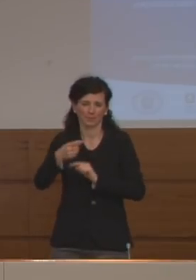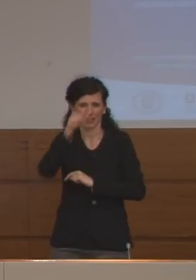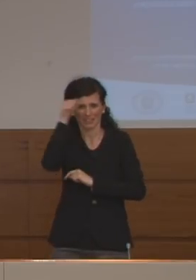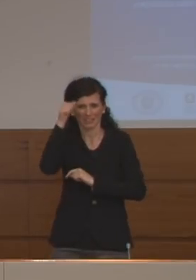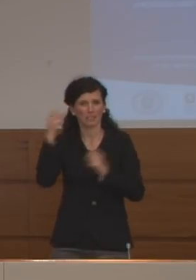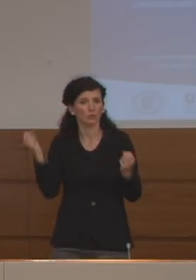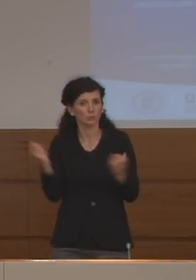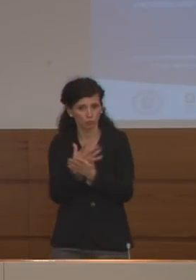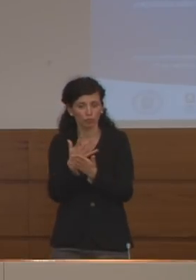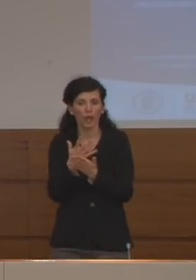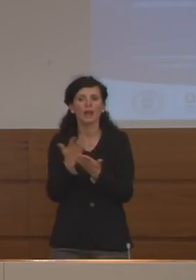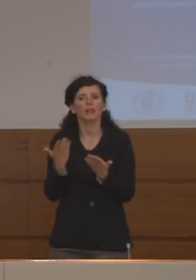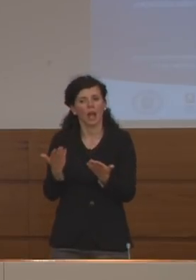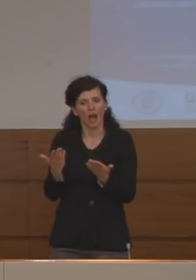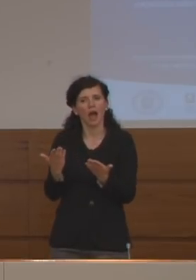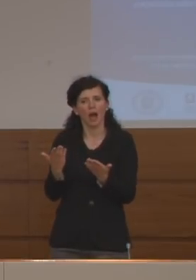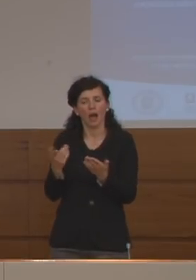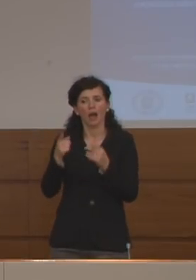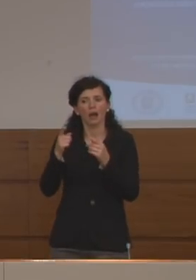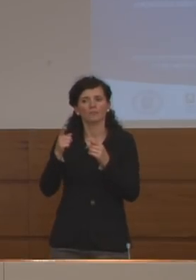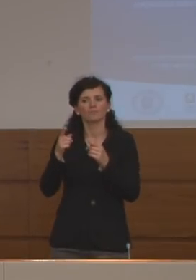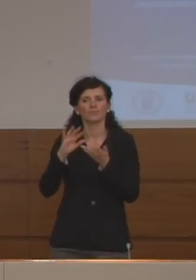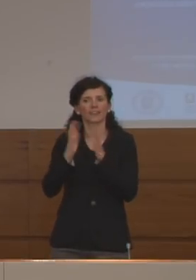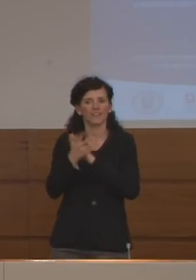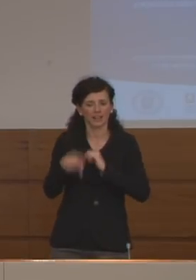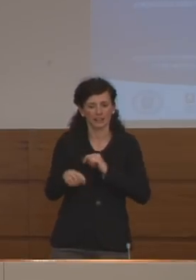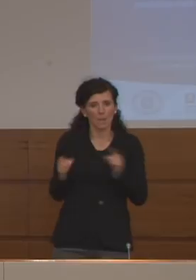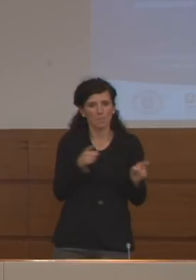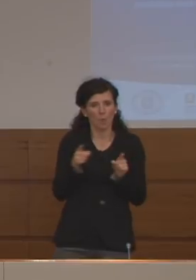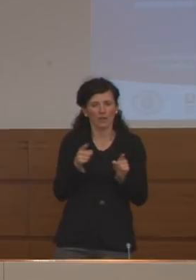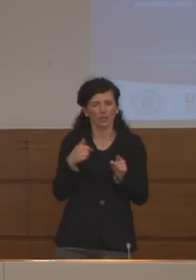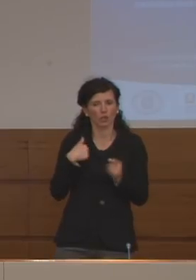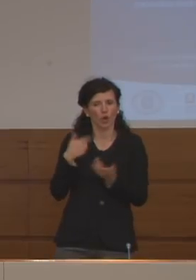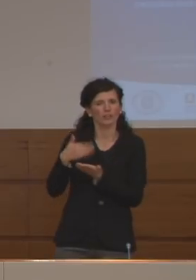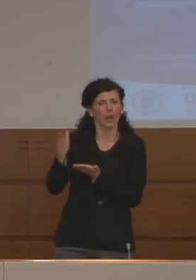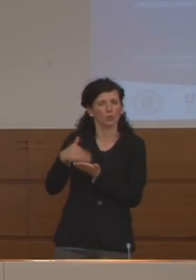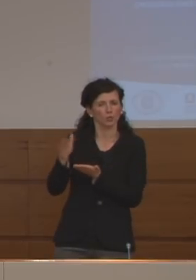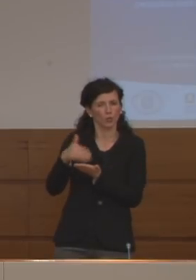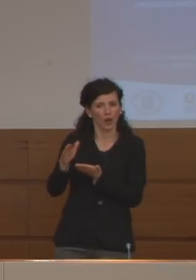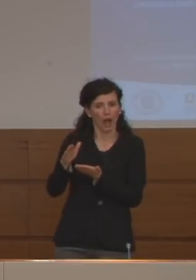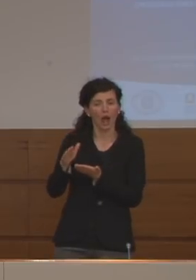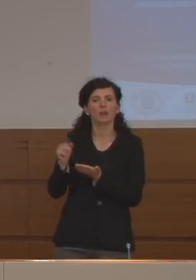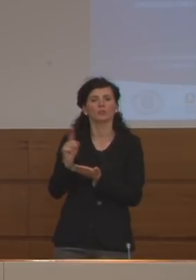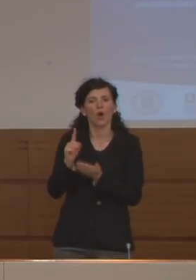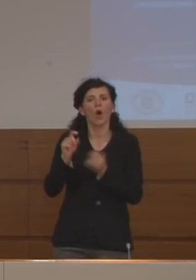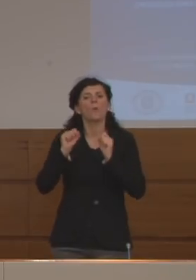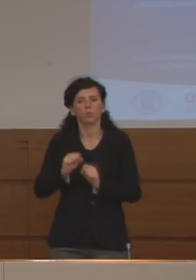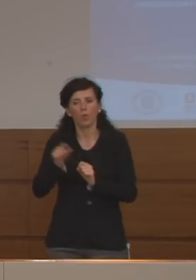venire a essere trascurate) rappresentano di converso una categoria professionale